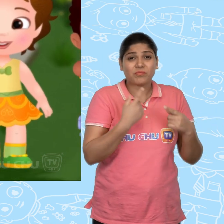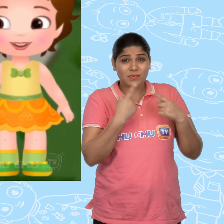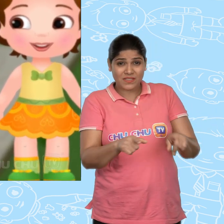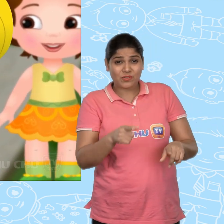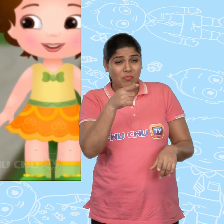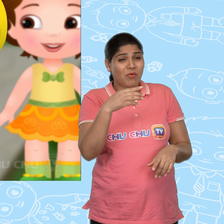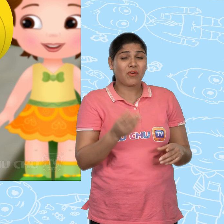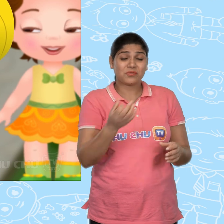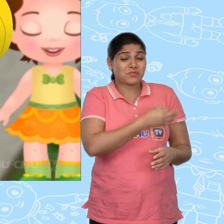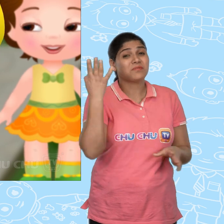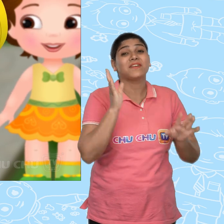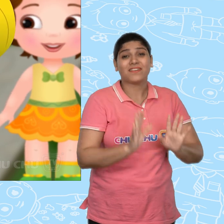पर तुम बहुत ही ख़ास हो